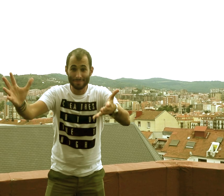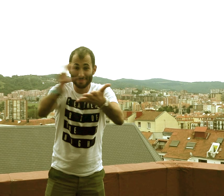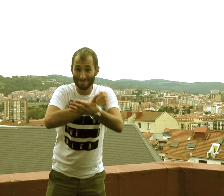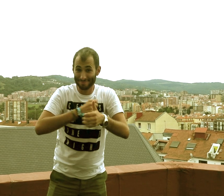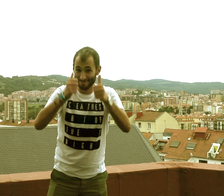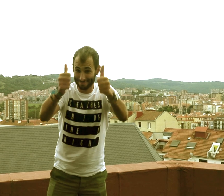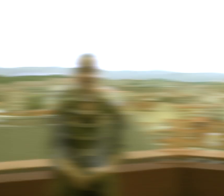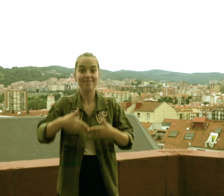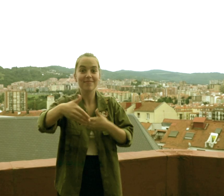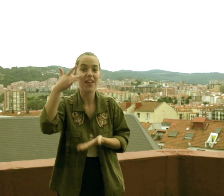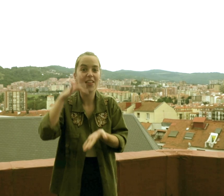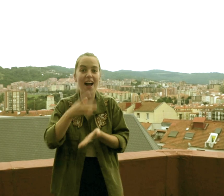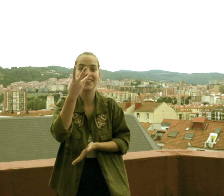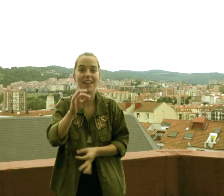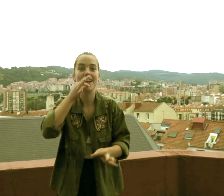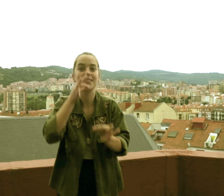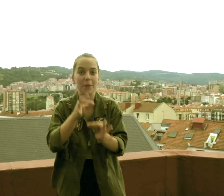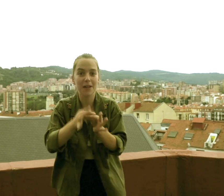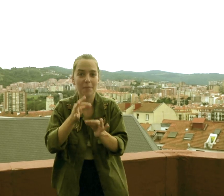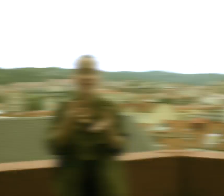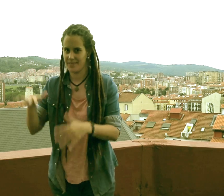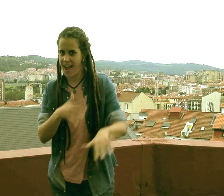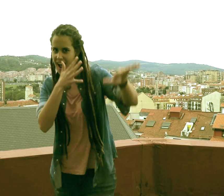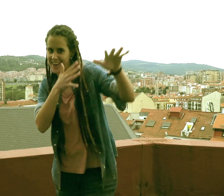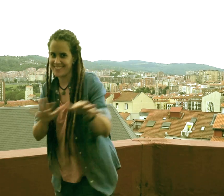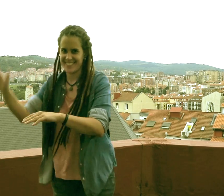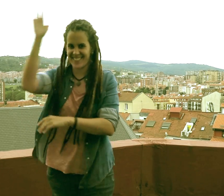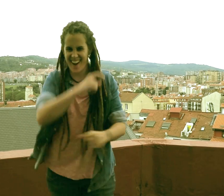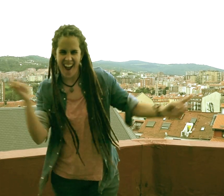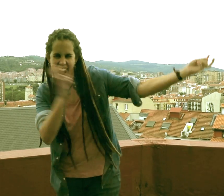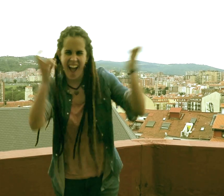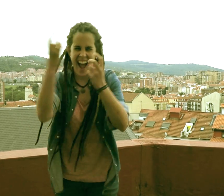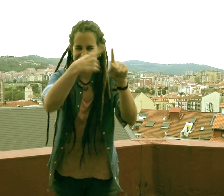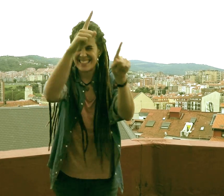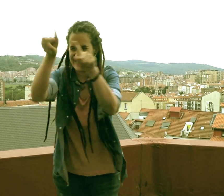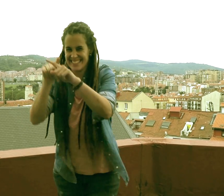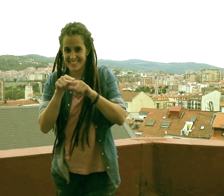¡Hola a todes! El próximo día 30 de septiembre 2017 se celebrará la Marcha Estatal, a la que iremos diversas personas Sordas